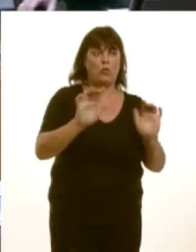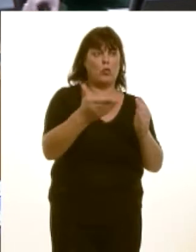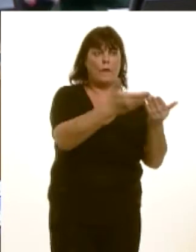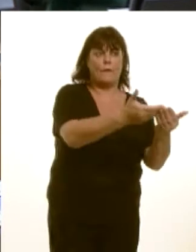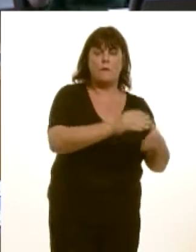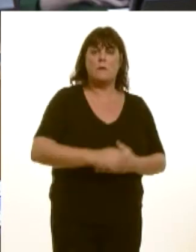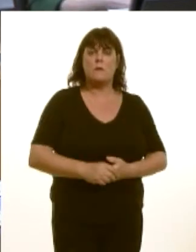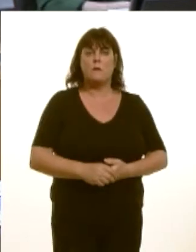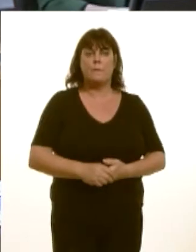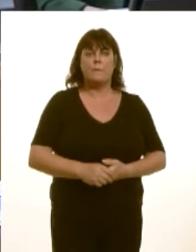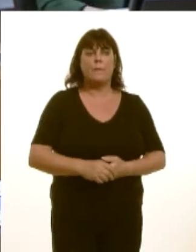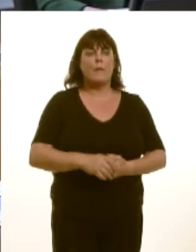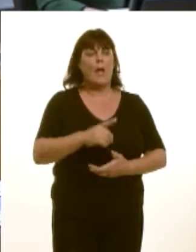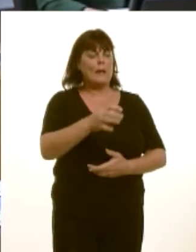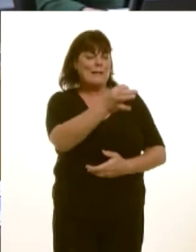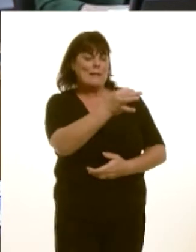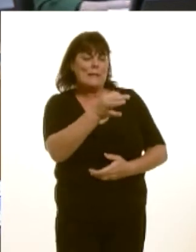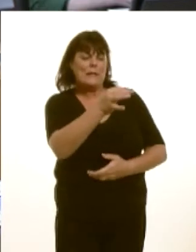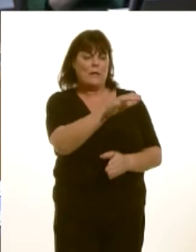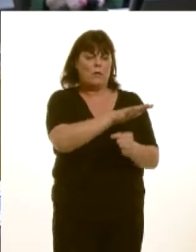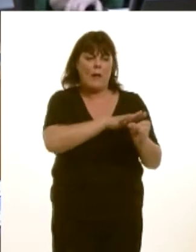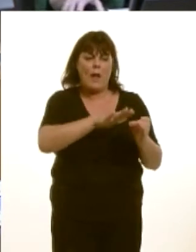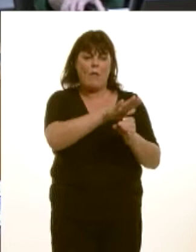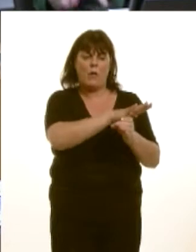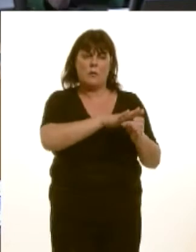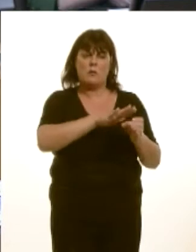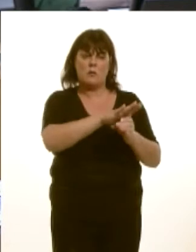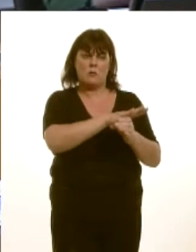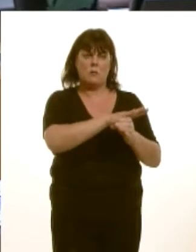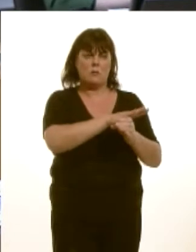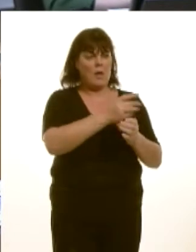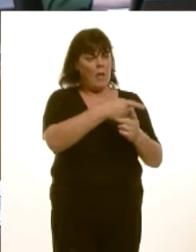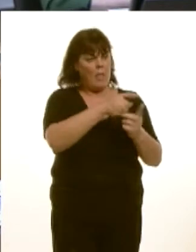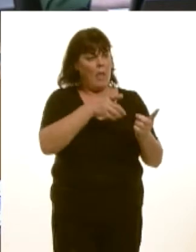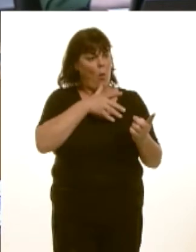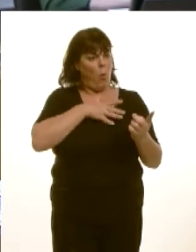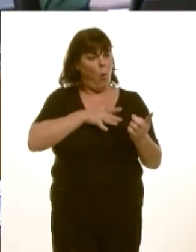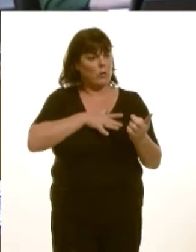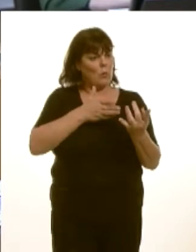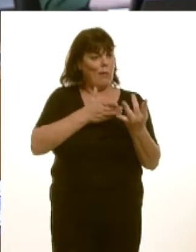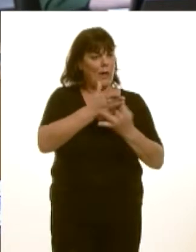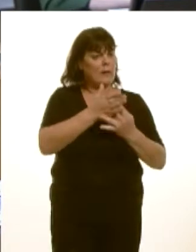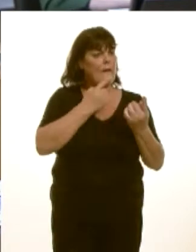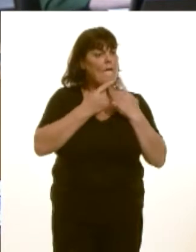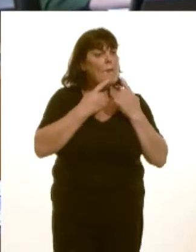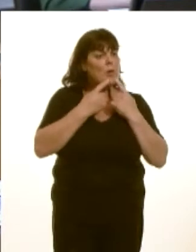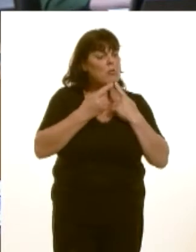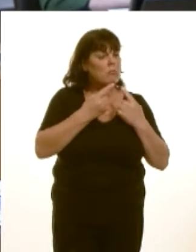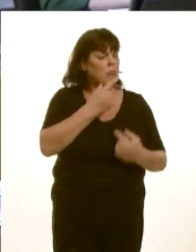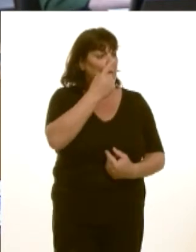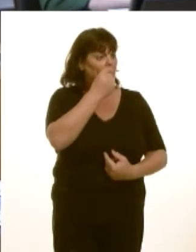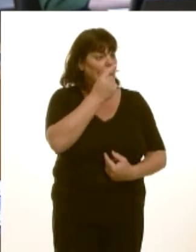er mwyn sicrhau bod y busnesau yn ymwybodol o’r gefnogaeth sydd ar gael.